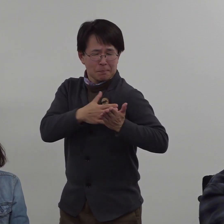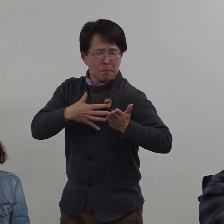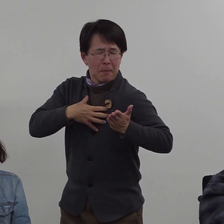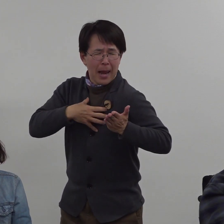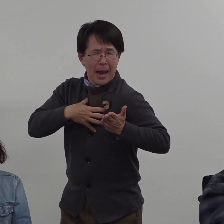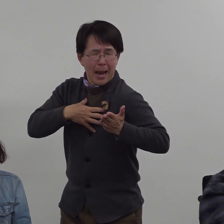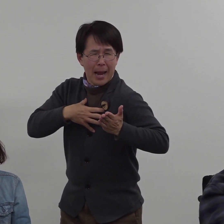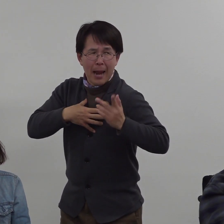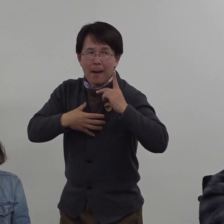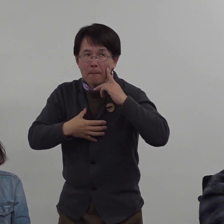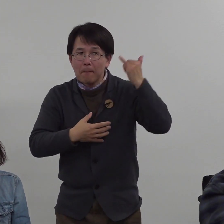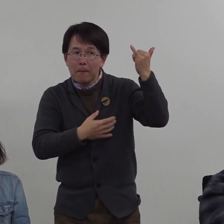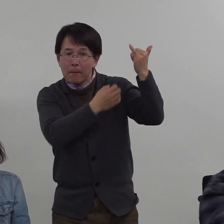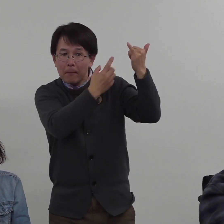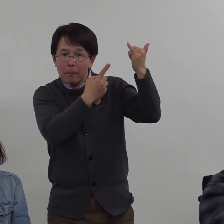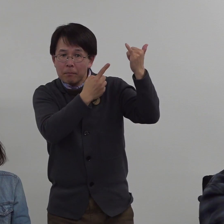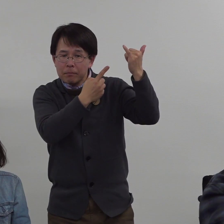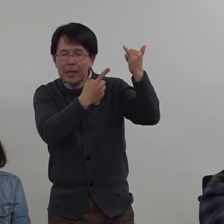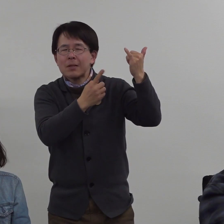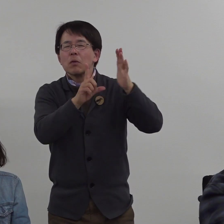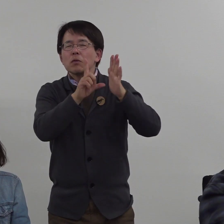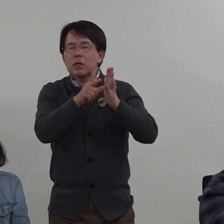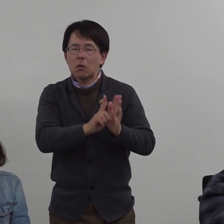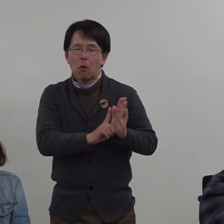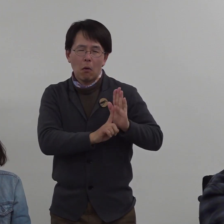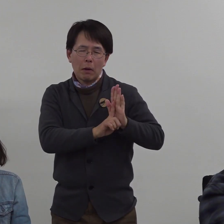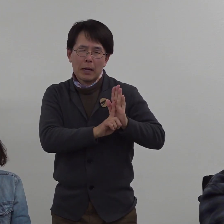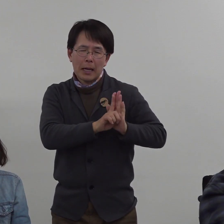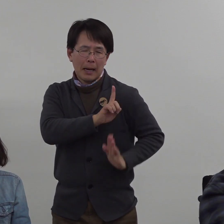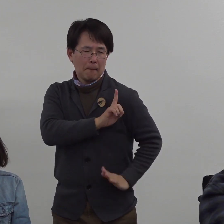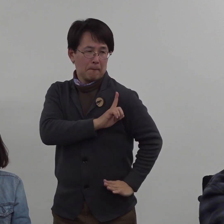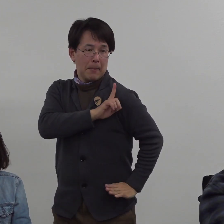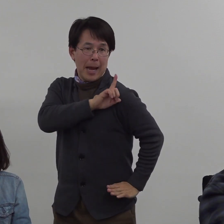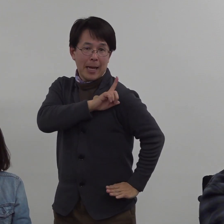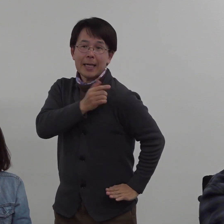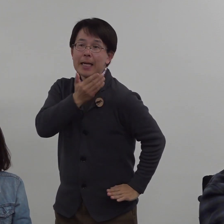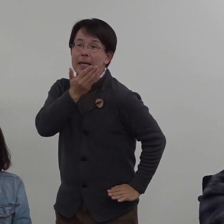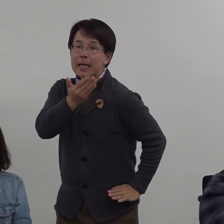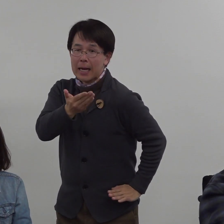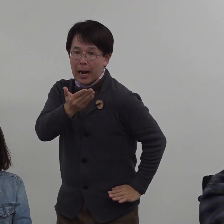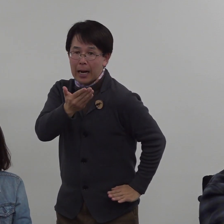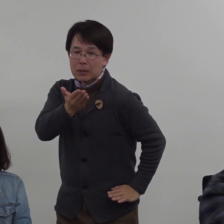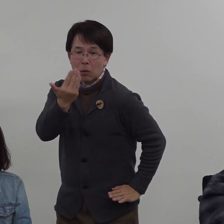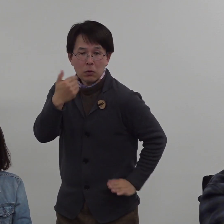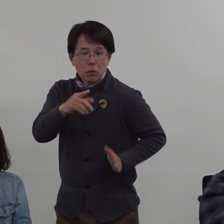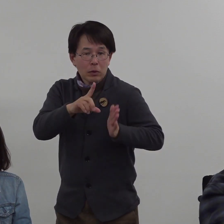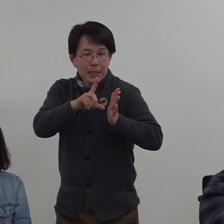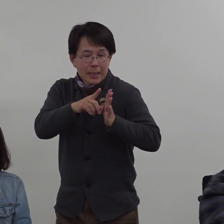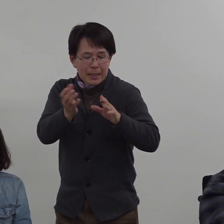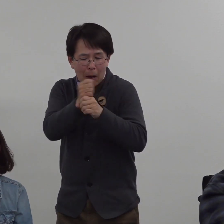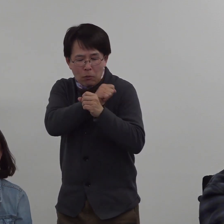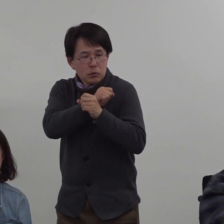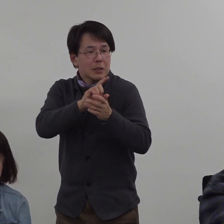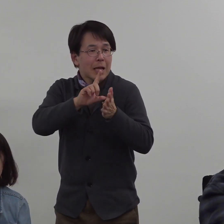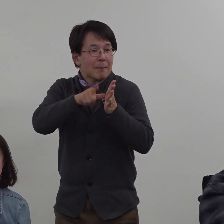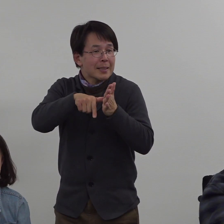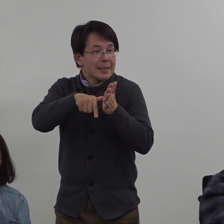もしかしたらそのときの熱が原因かそのとき使った薬が原因 かもしれない